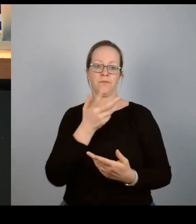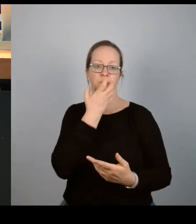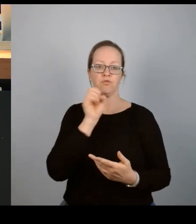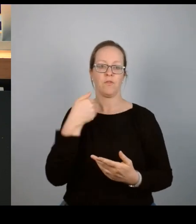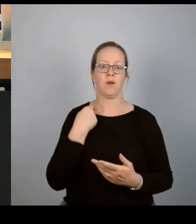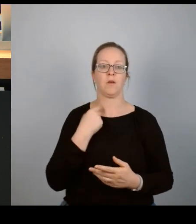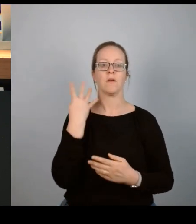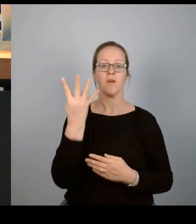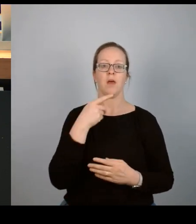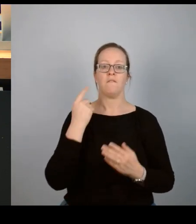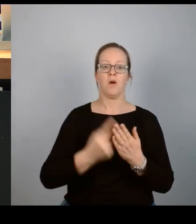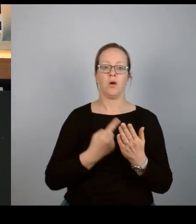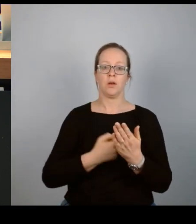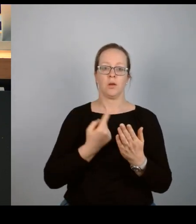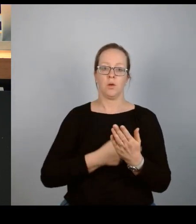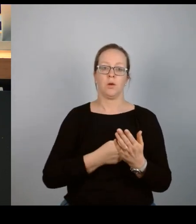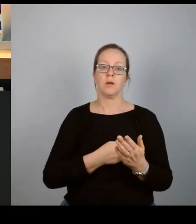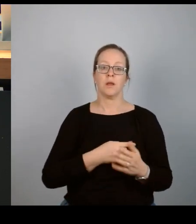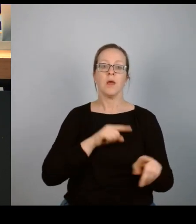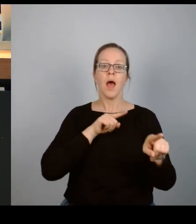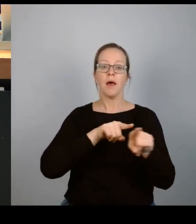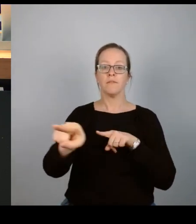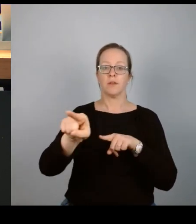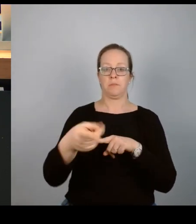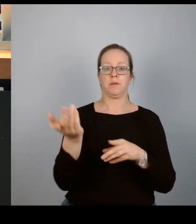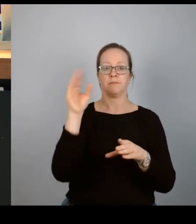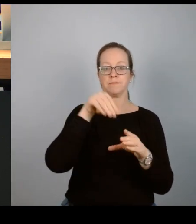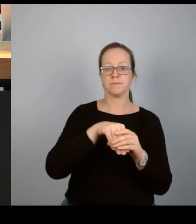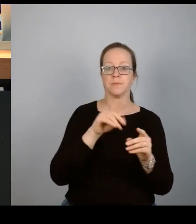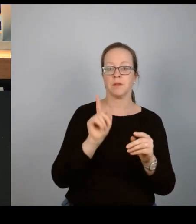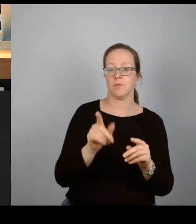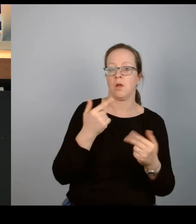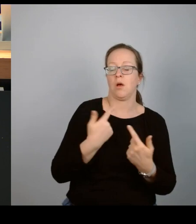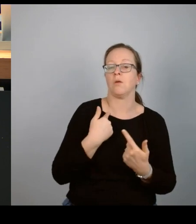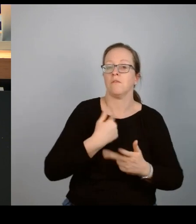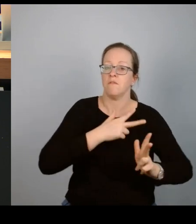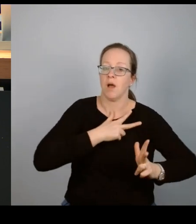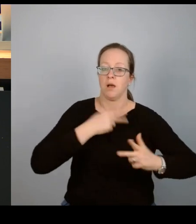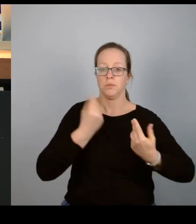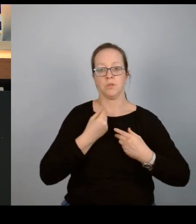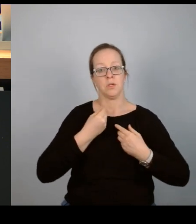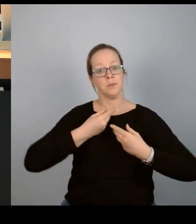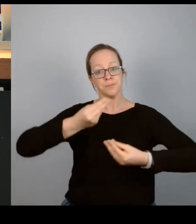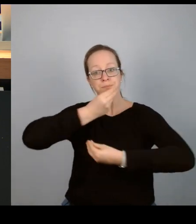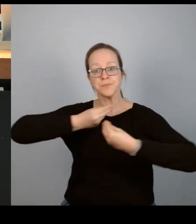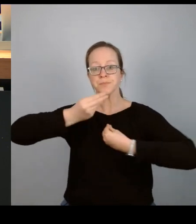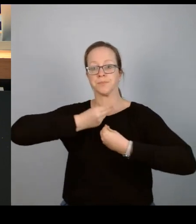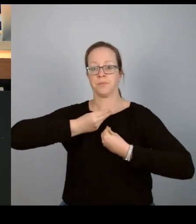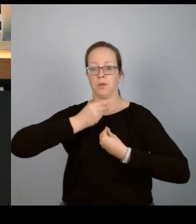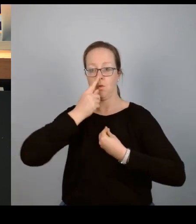sich auswirkt auf neue Verkehre, die entstehen. Und der letzte Punkt ist natürlich